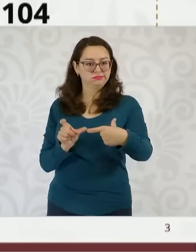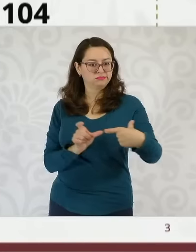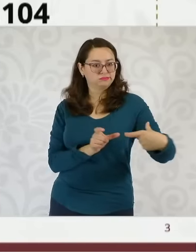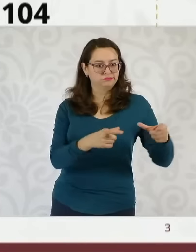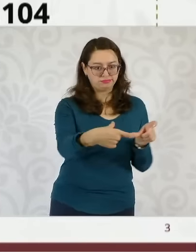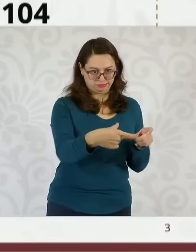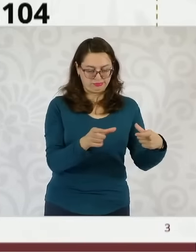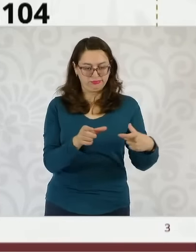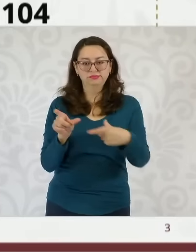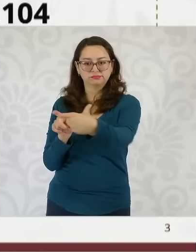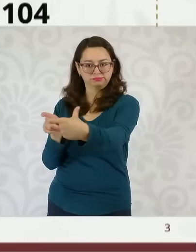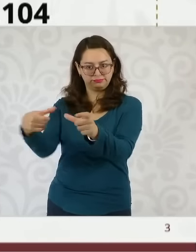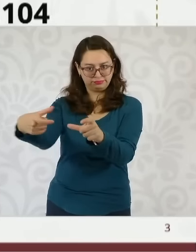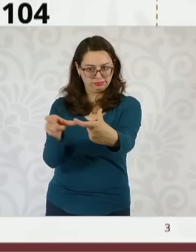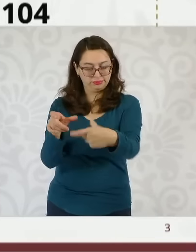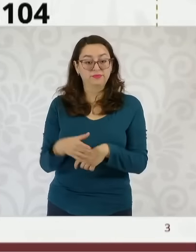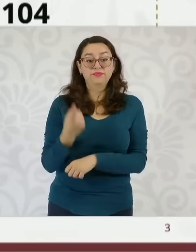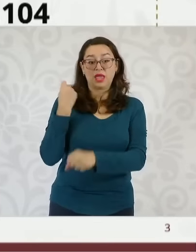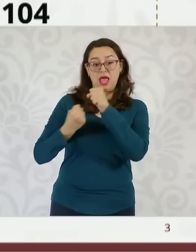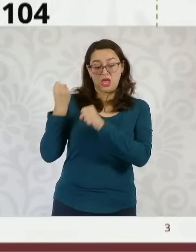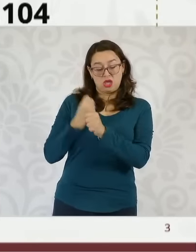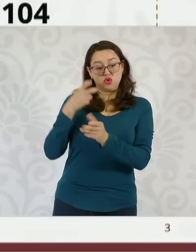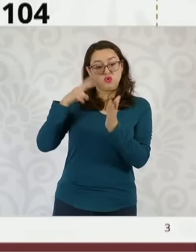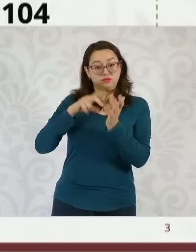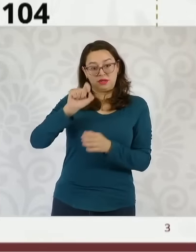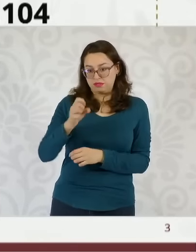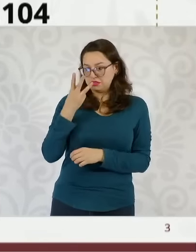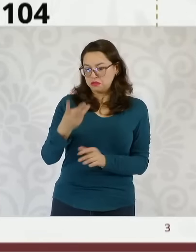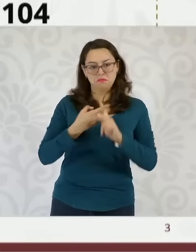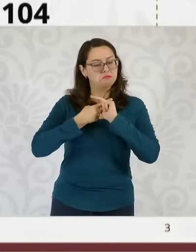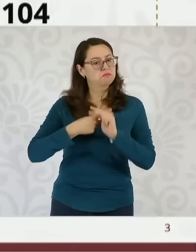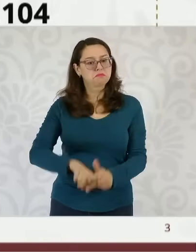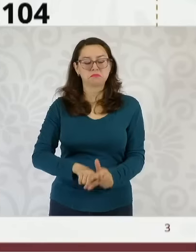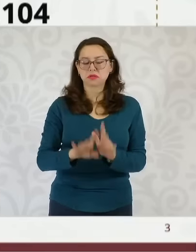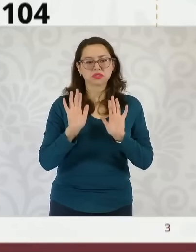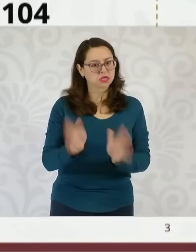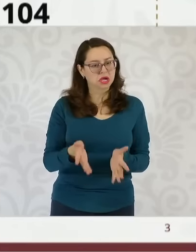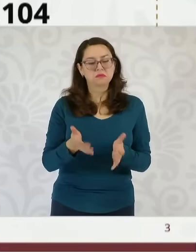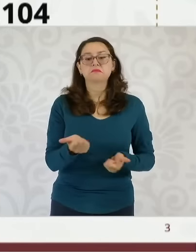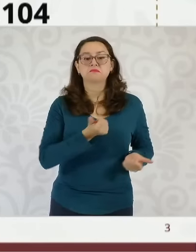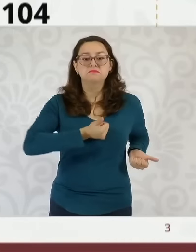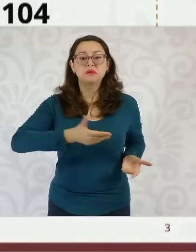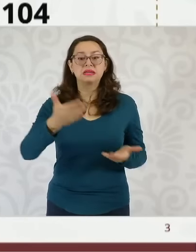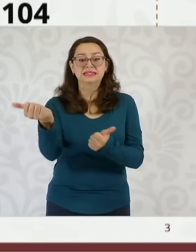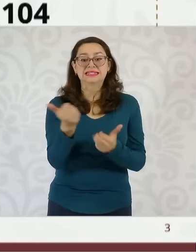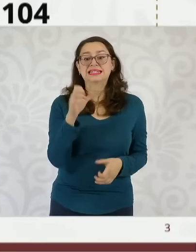inauguración el 22 de diciembre del año 2023 y ha transportado más de 63,000 pasajeros y más